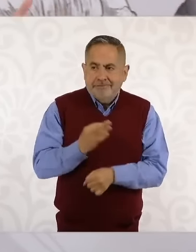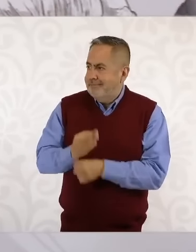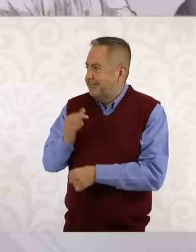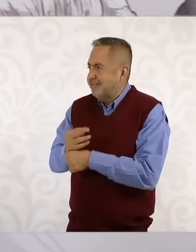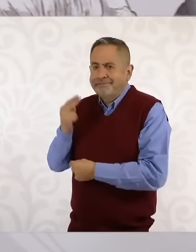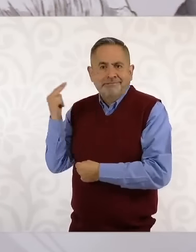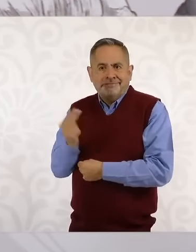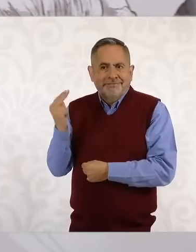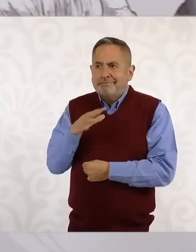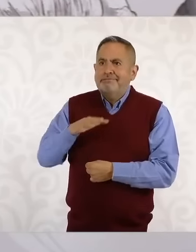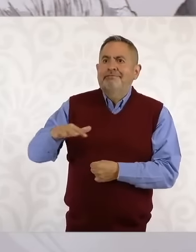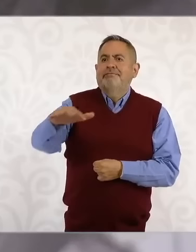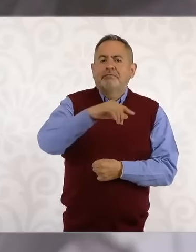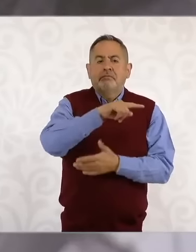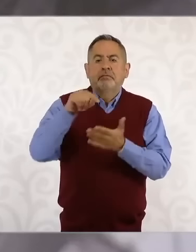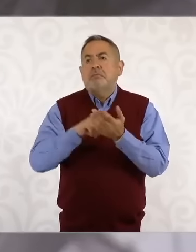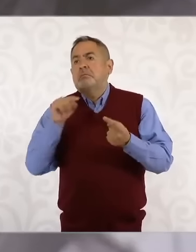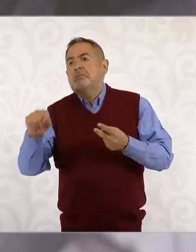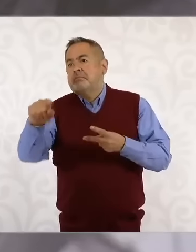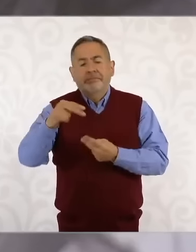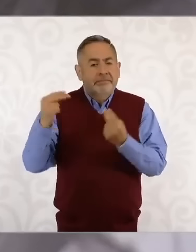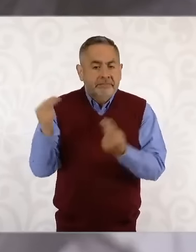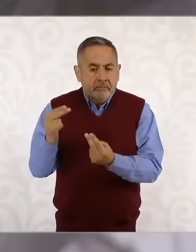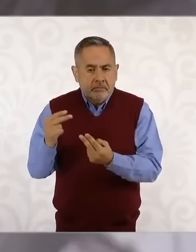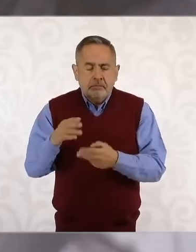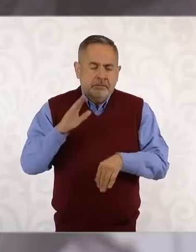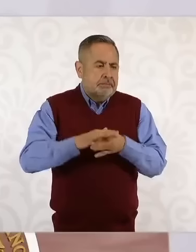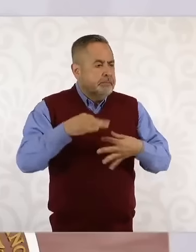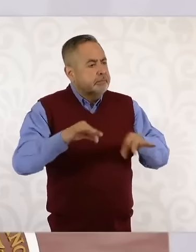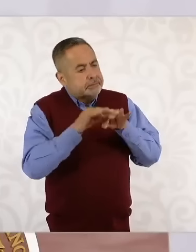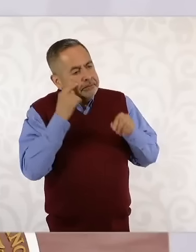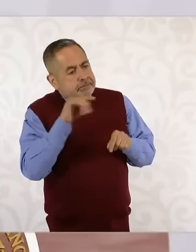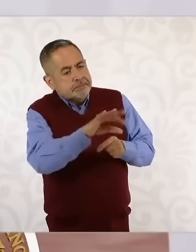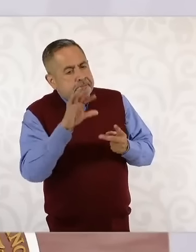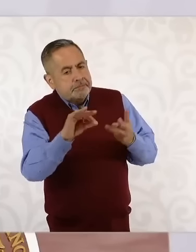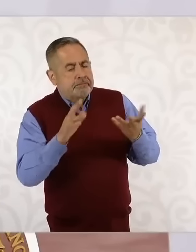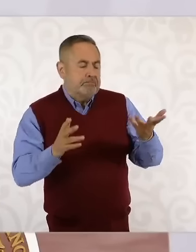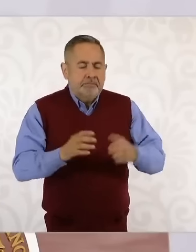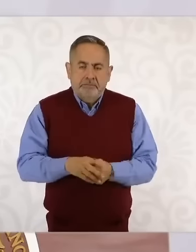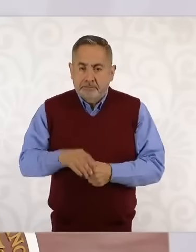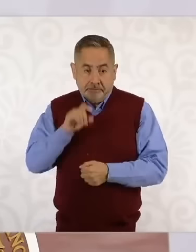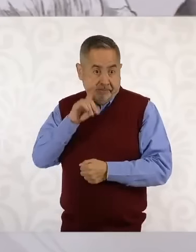país en ciertas zonas de nuestro país y este por instrucciones también de la presidenta estaríamos